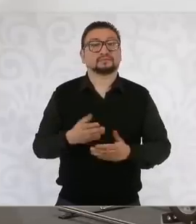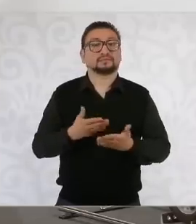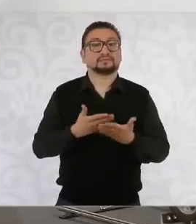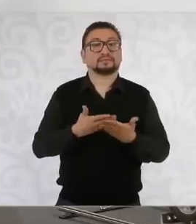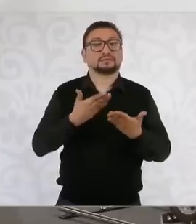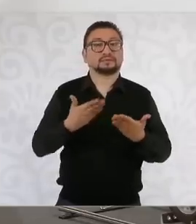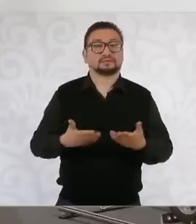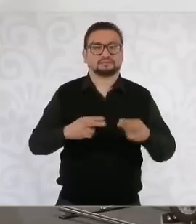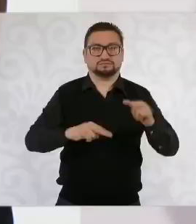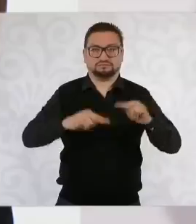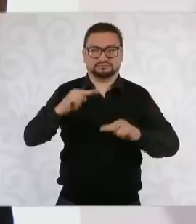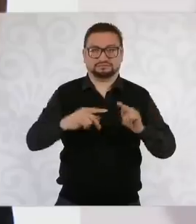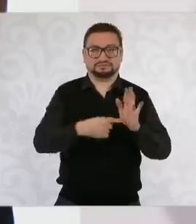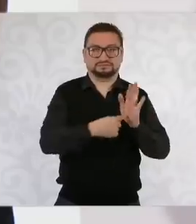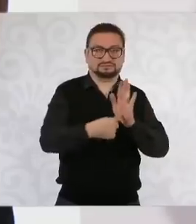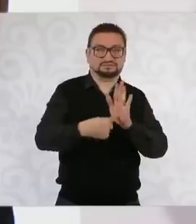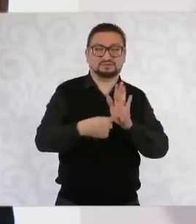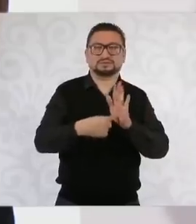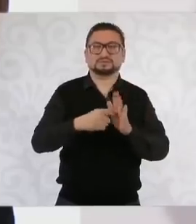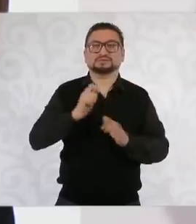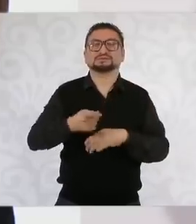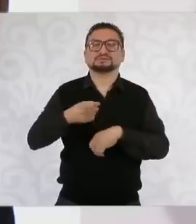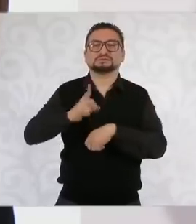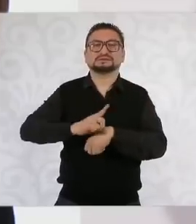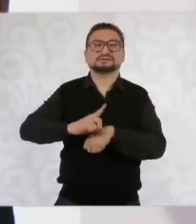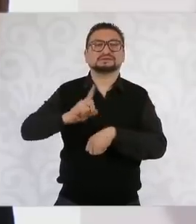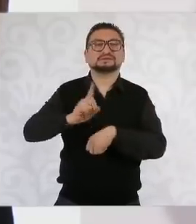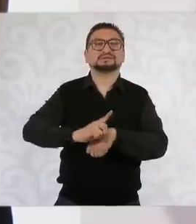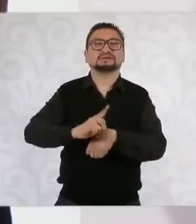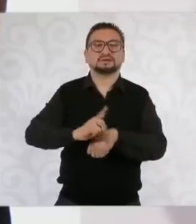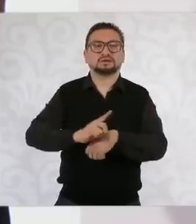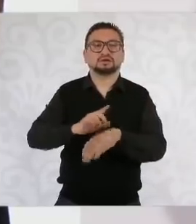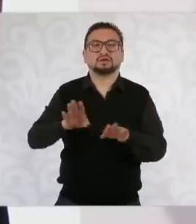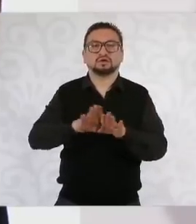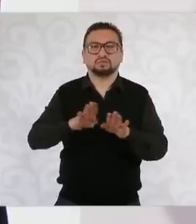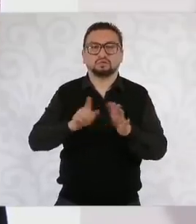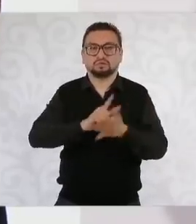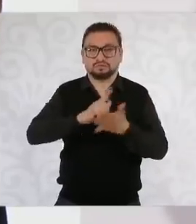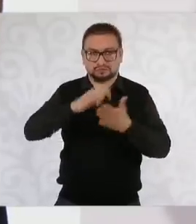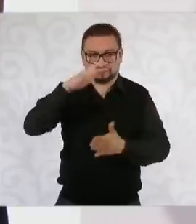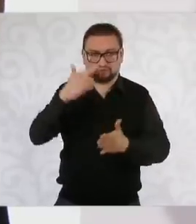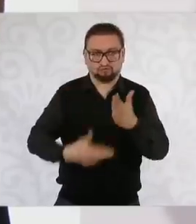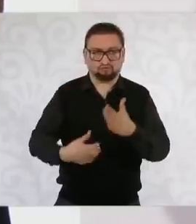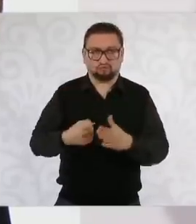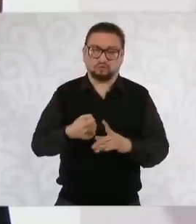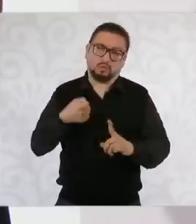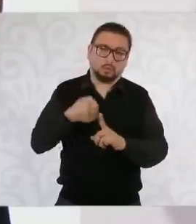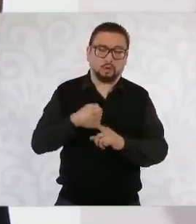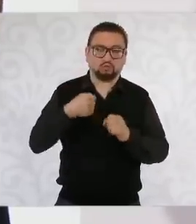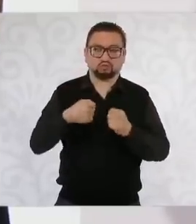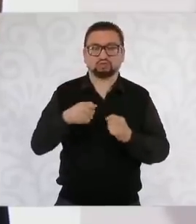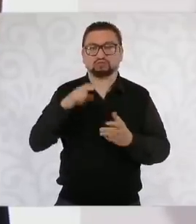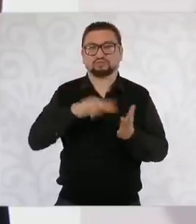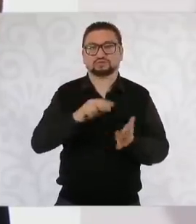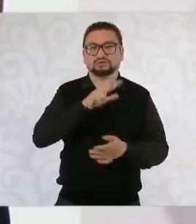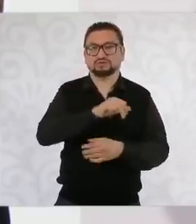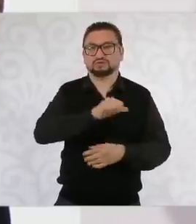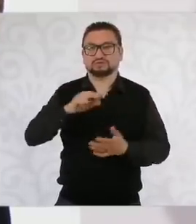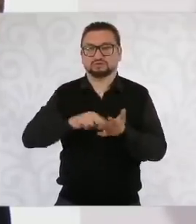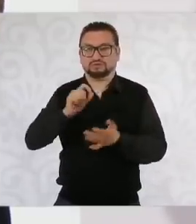gráfica con el promedio diario de delitos de alto impacto de 2018 a 2024 a nivel nacional